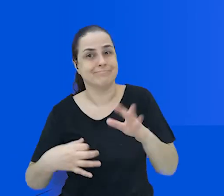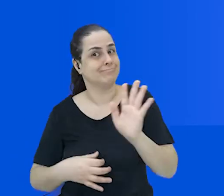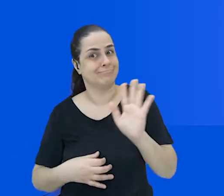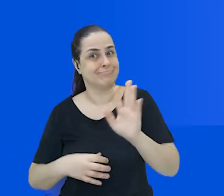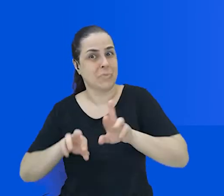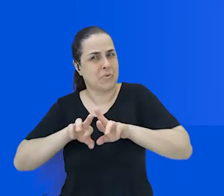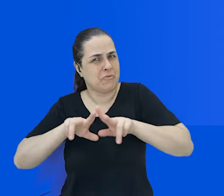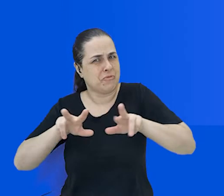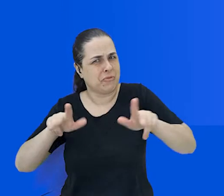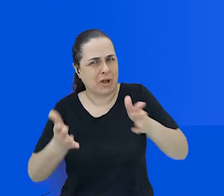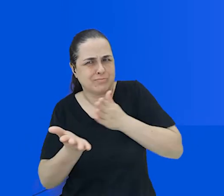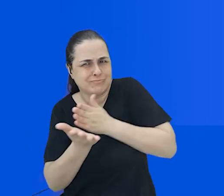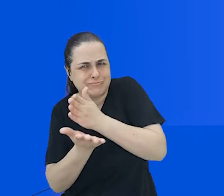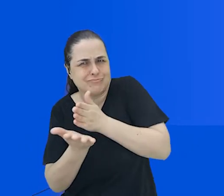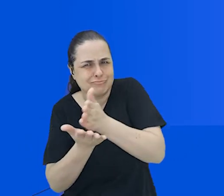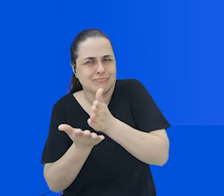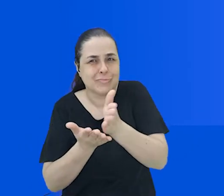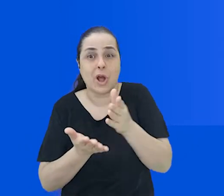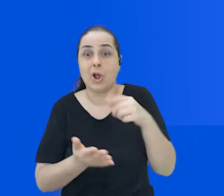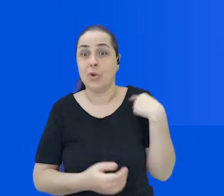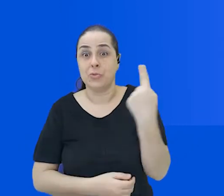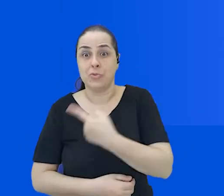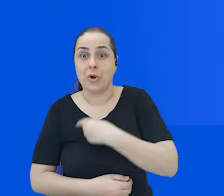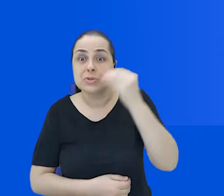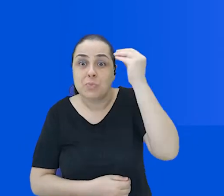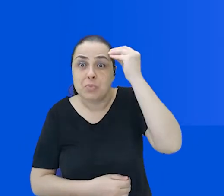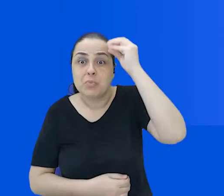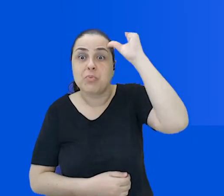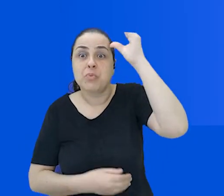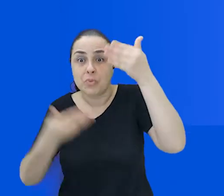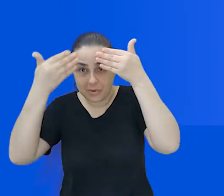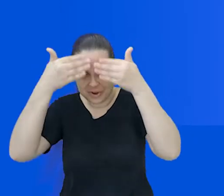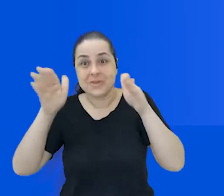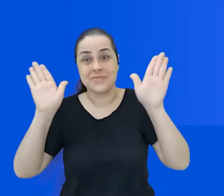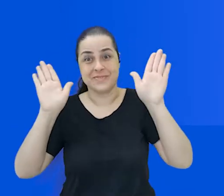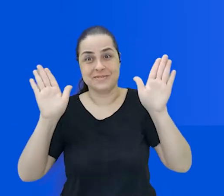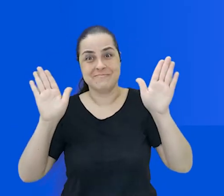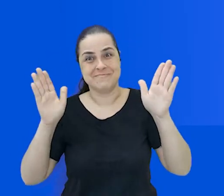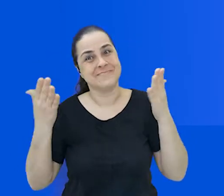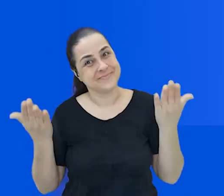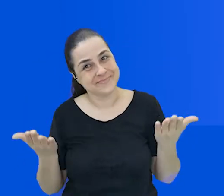aqui na mesa para a gente sair um pouco mais expandidas do que chegamos. Acho que é essa a ideia,